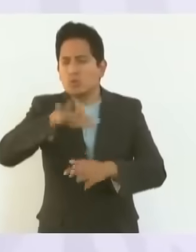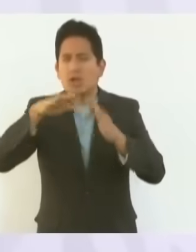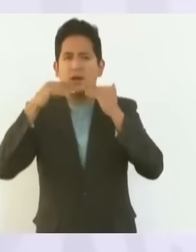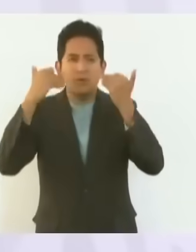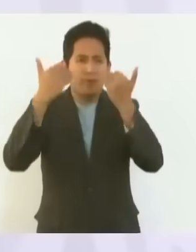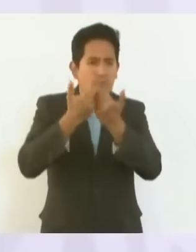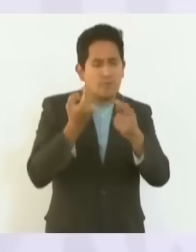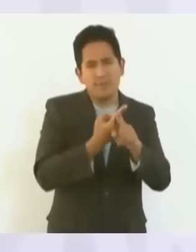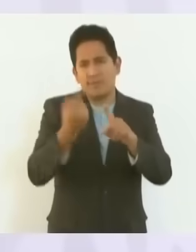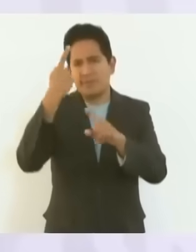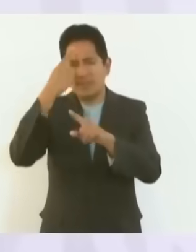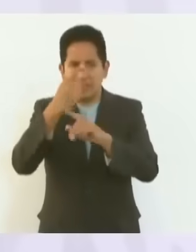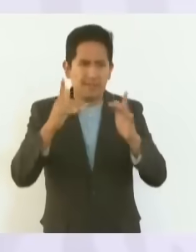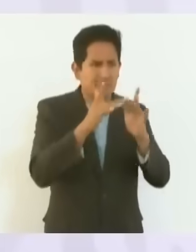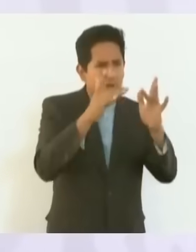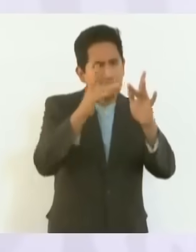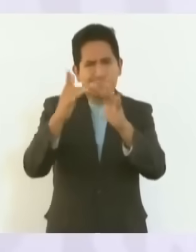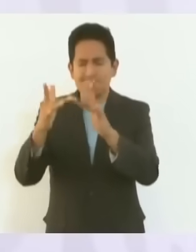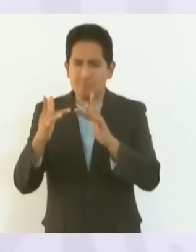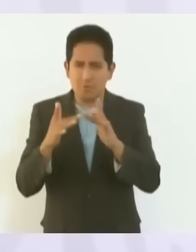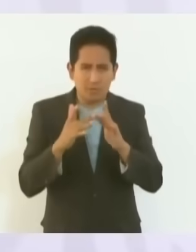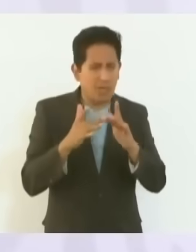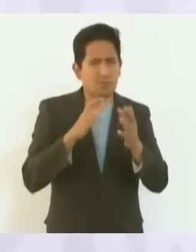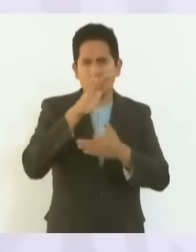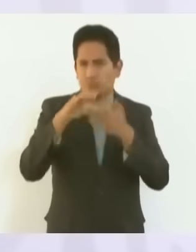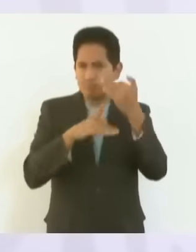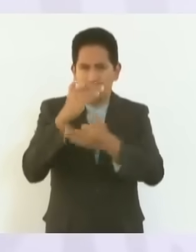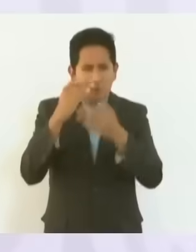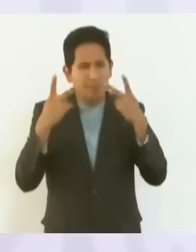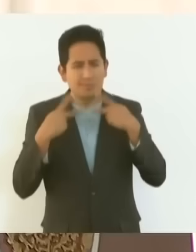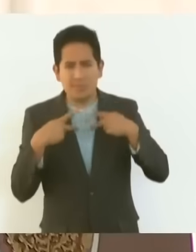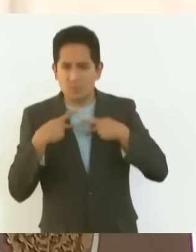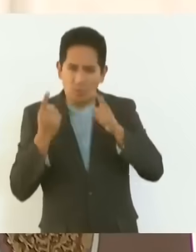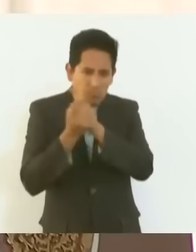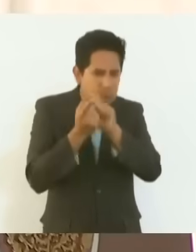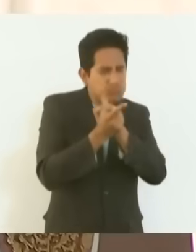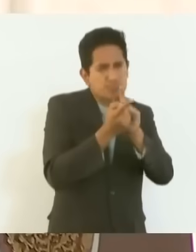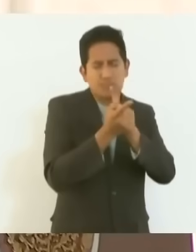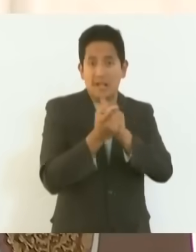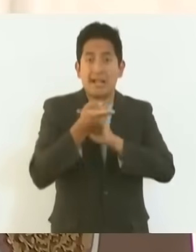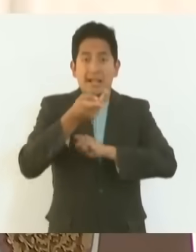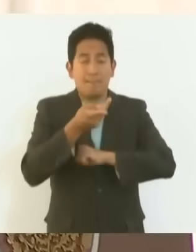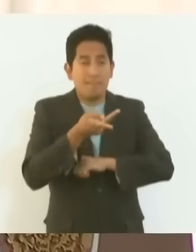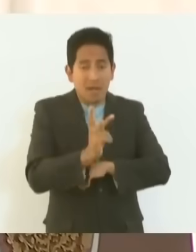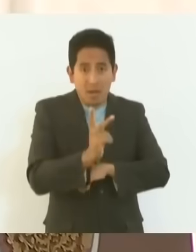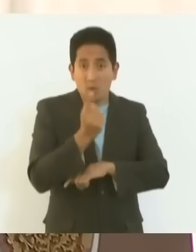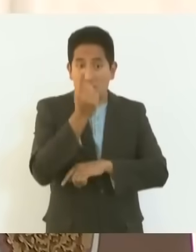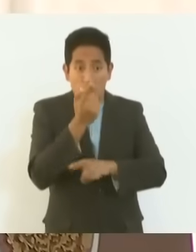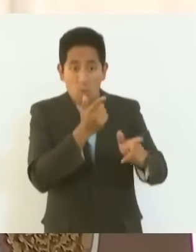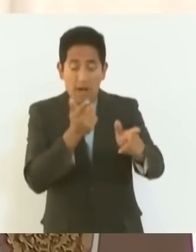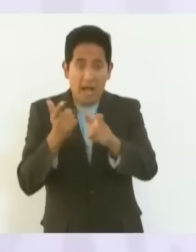entre todas las personas mexicanas, que ningún arma acabe con la vida de una persona. Esa es